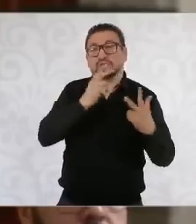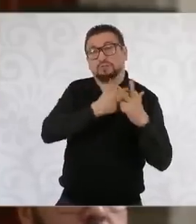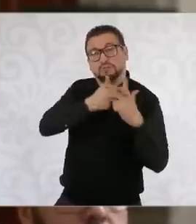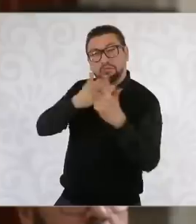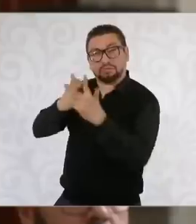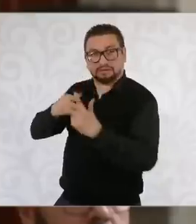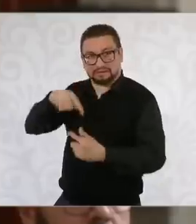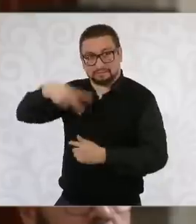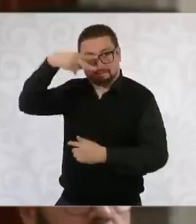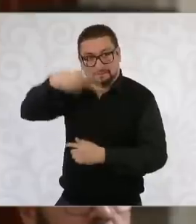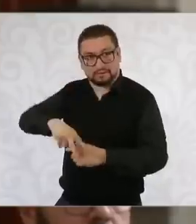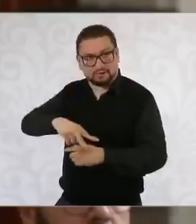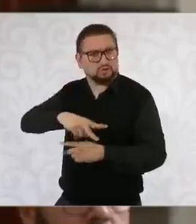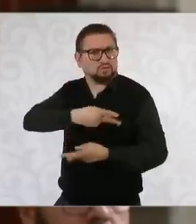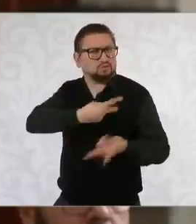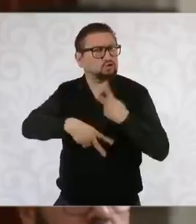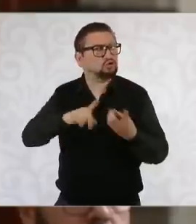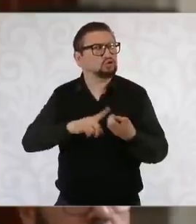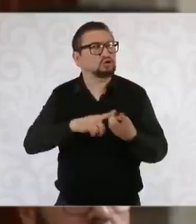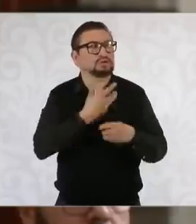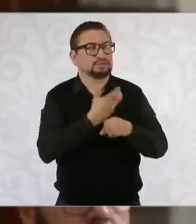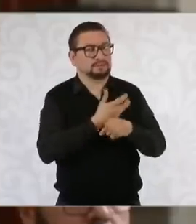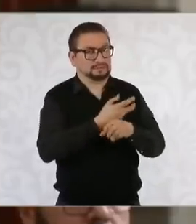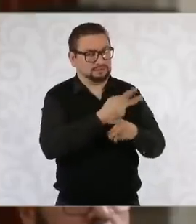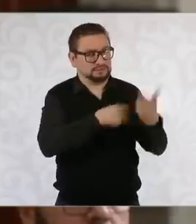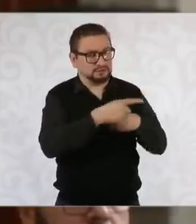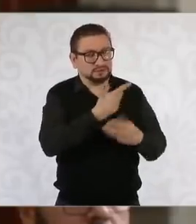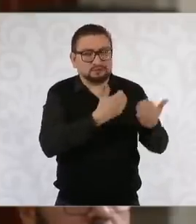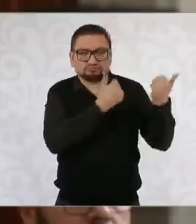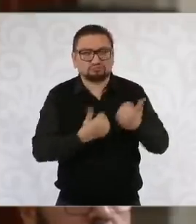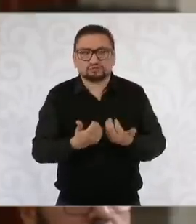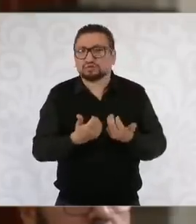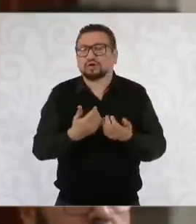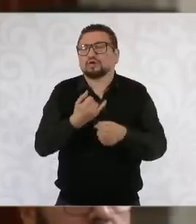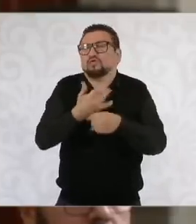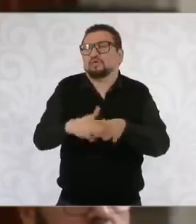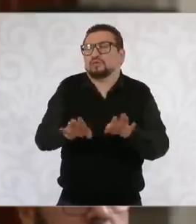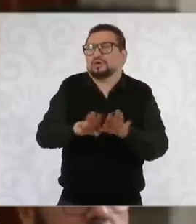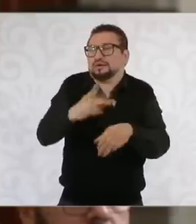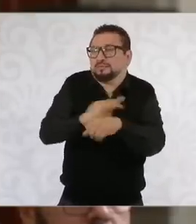en México eh provenian de Estados Unidos saber cuál es el informe Qué está haciendo la fiscalía